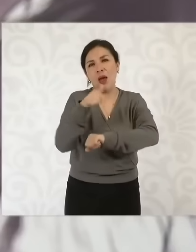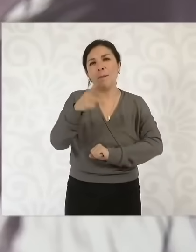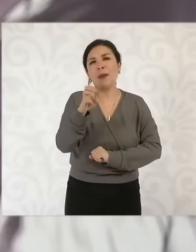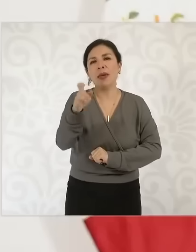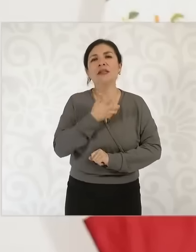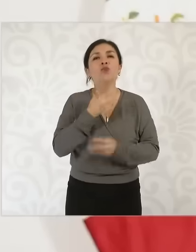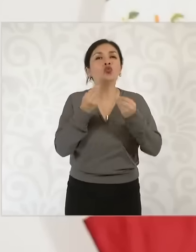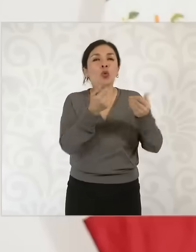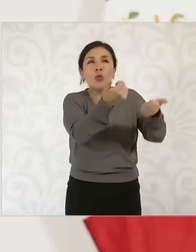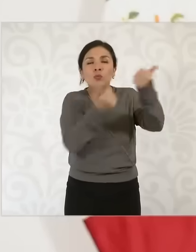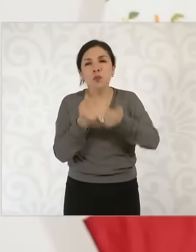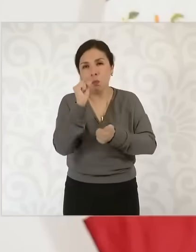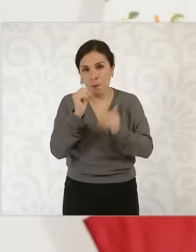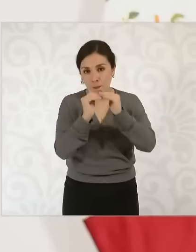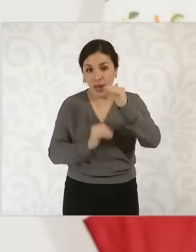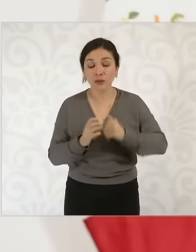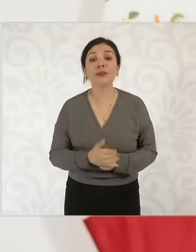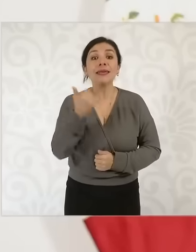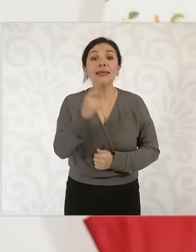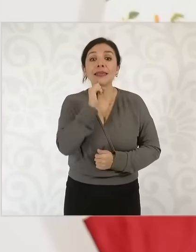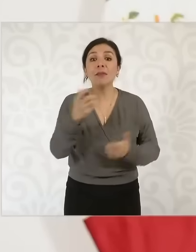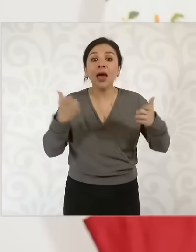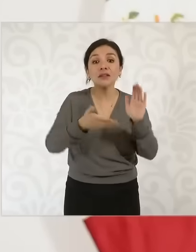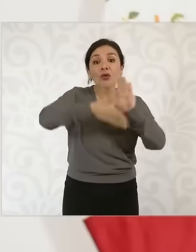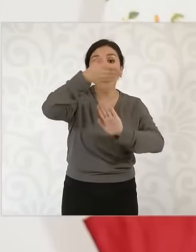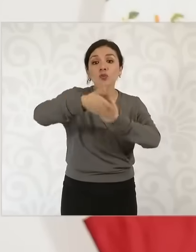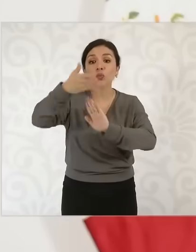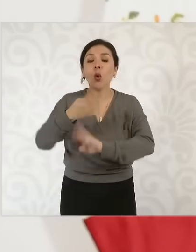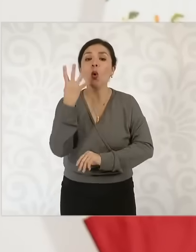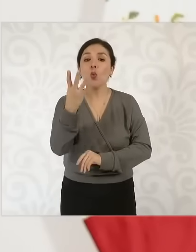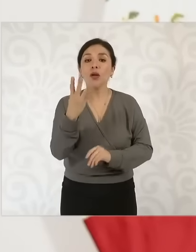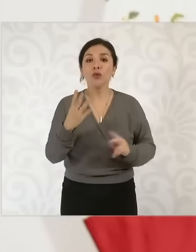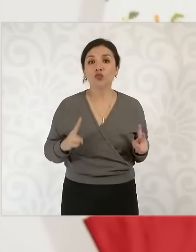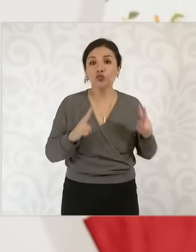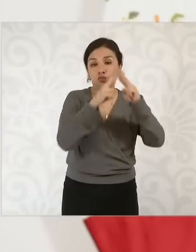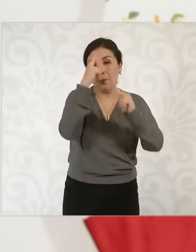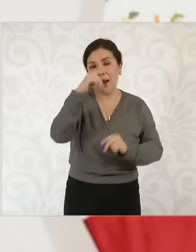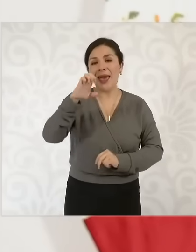importante es vamos a construir cuatro plantas de cogeneración. La cogeneración es la producción de